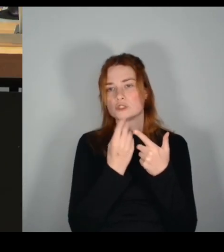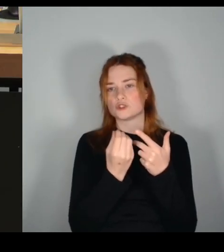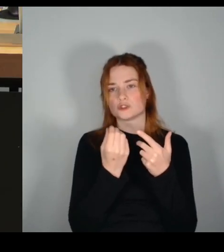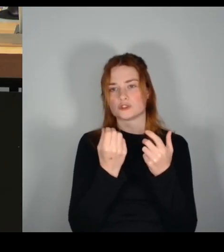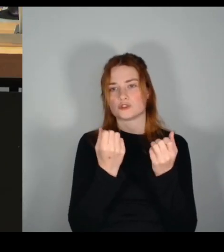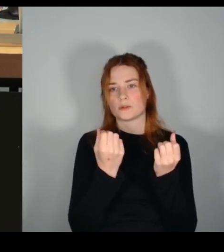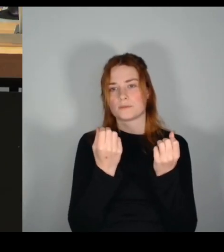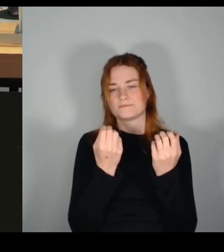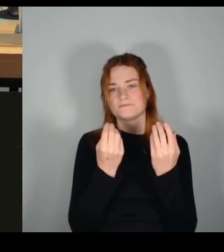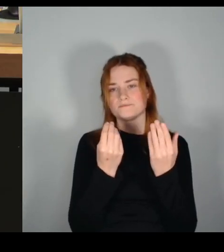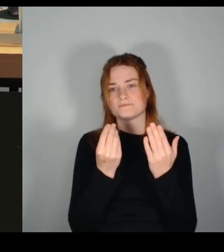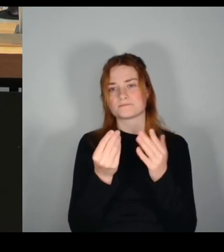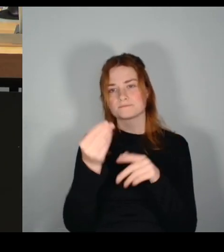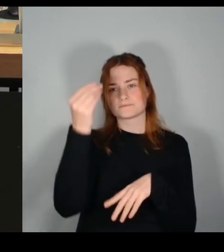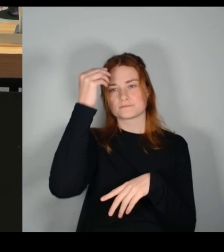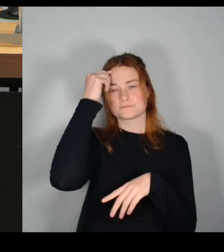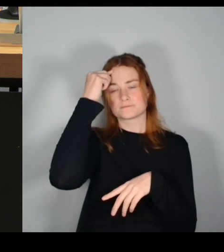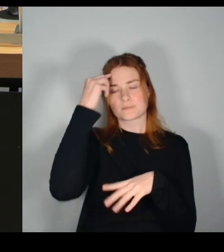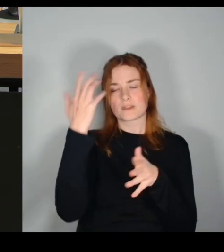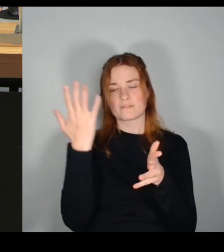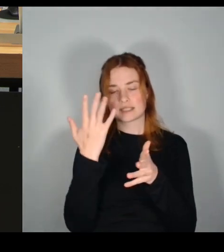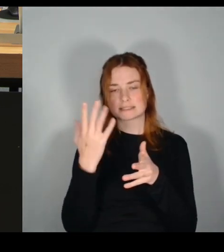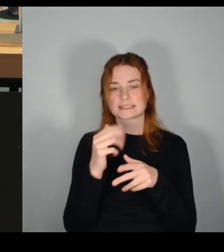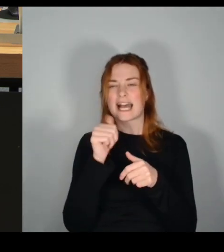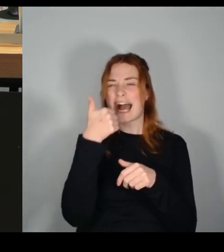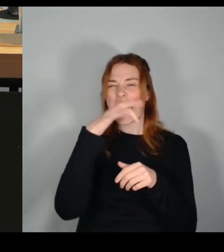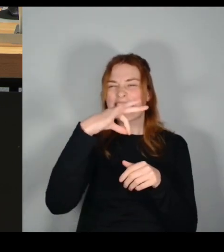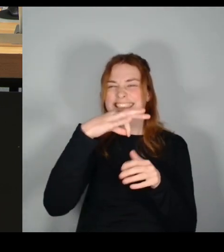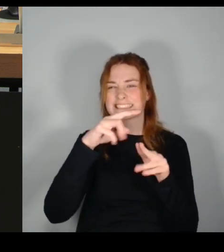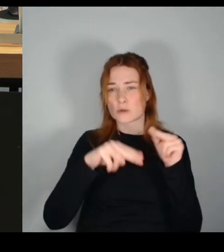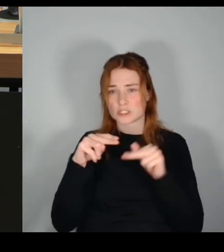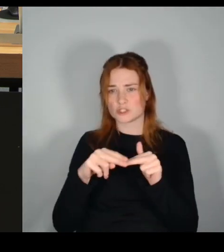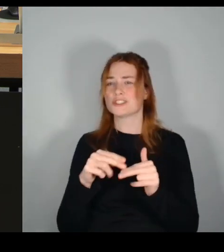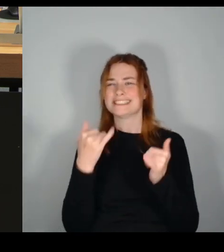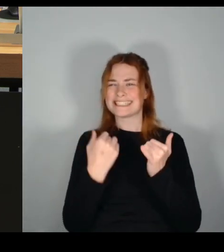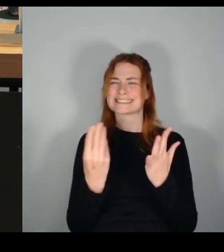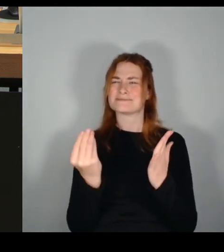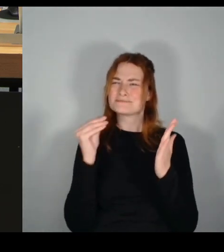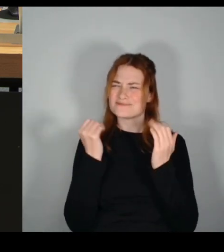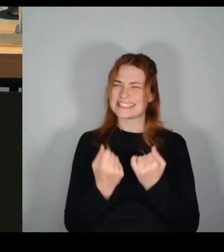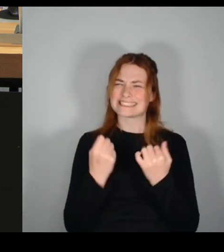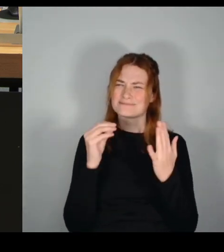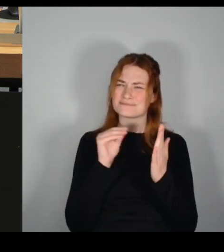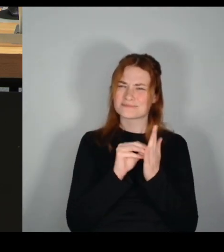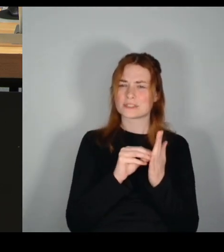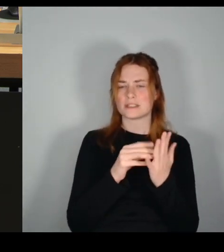aber heute gar nicht feststellen, weil ich ihn nicht kenne, weil wir in der Tat im Moment jedenfalls den Kaufpreis kennen.